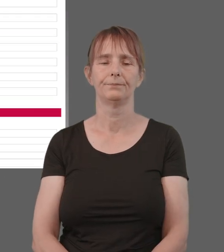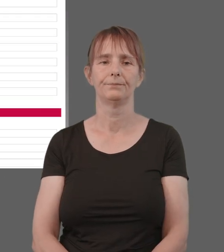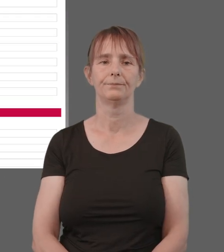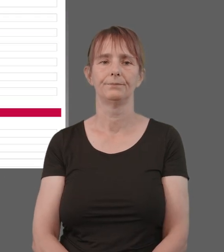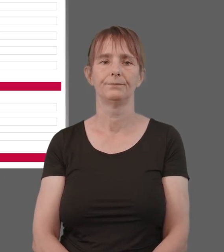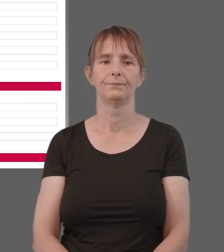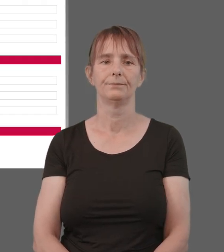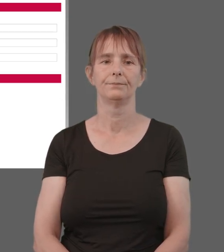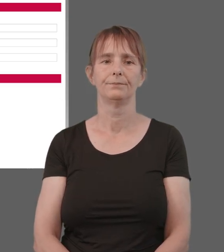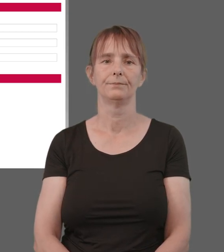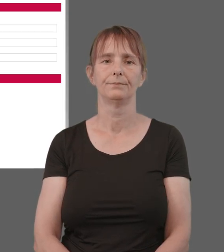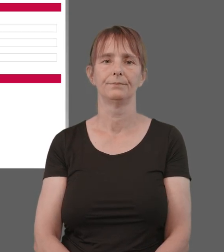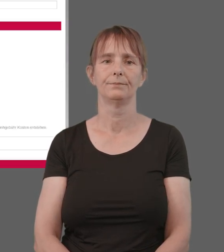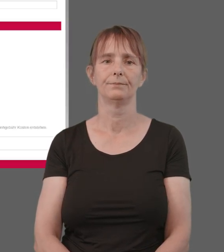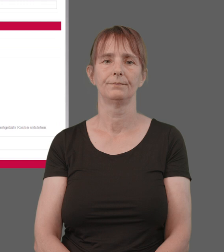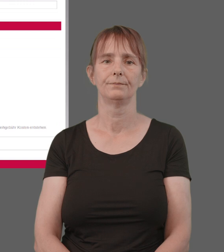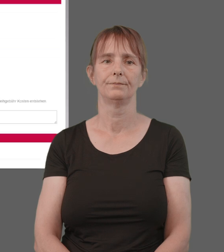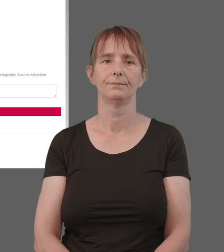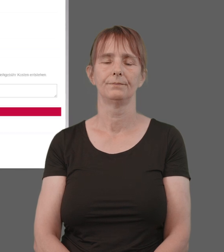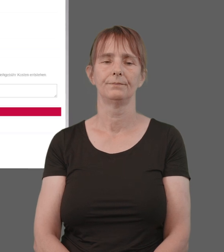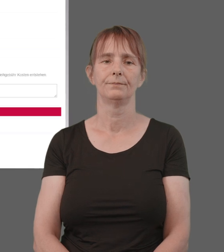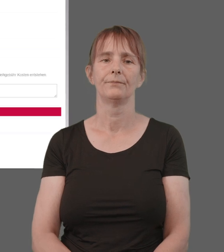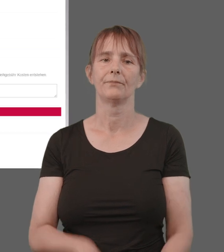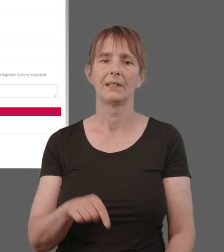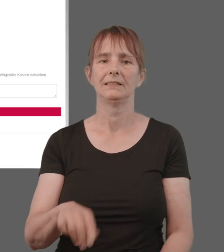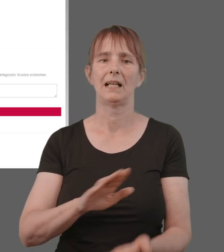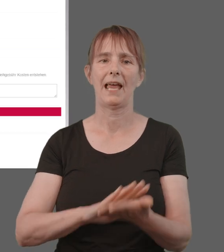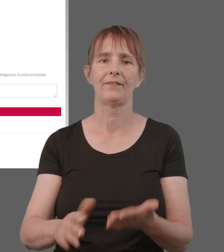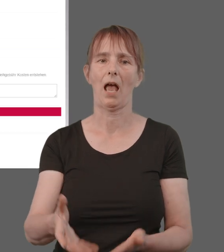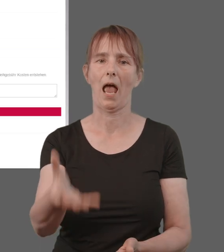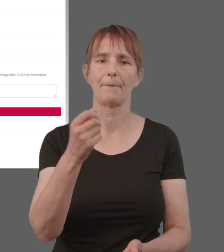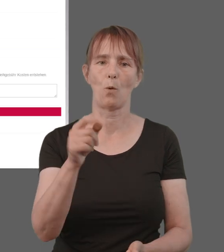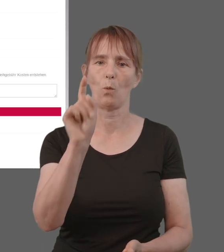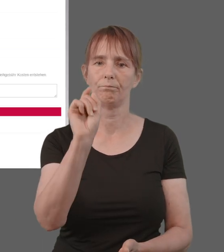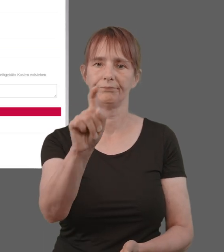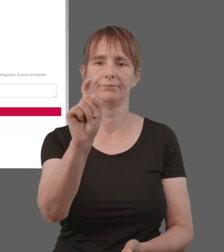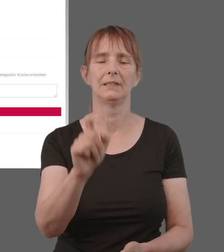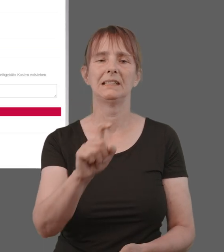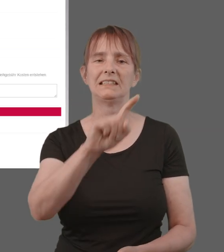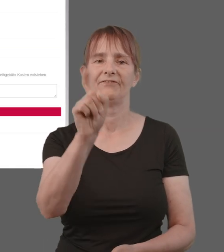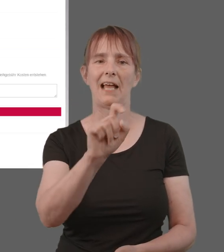die gewünschte Zweigstelle in der sie die Kopien abholen möchten, bestätigen den privaten Gebrauch